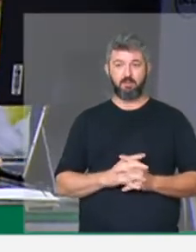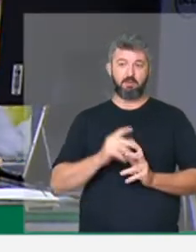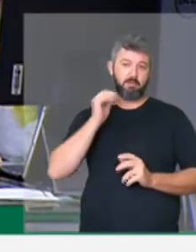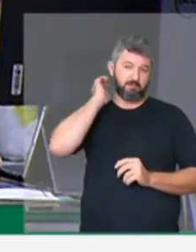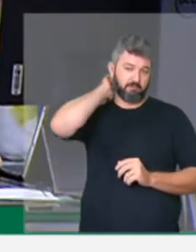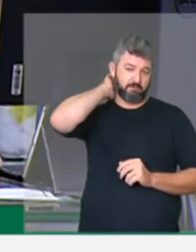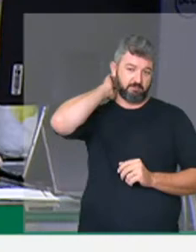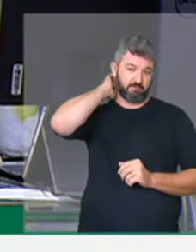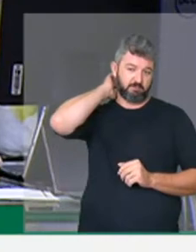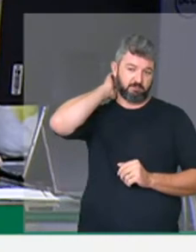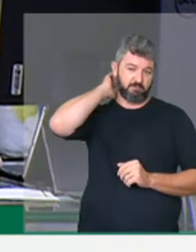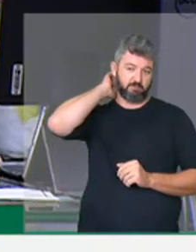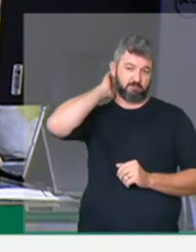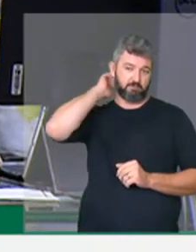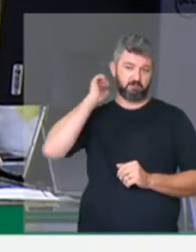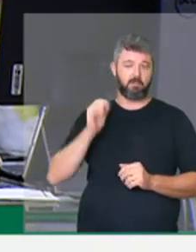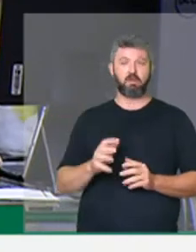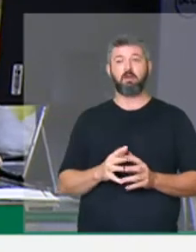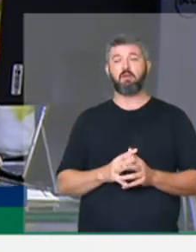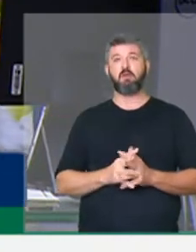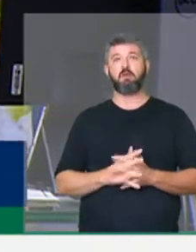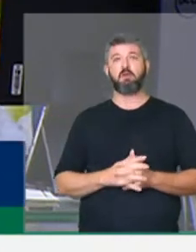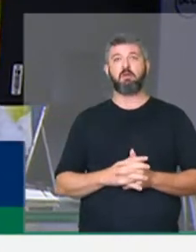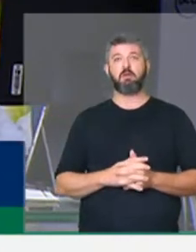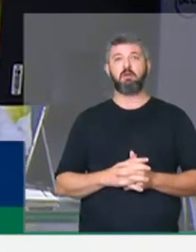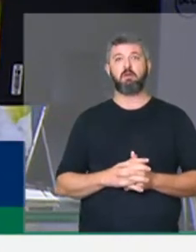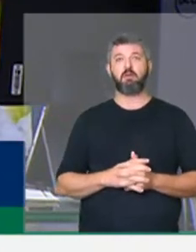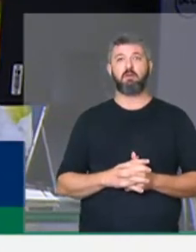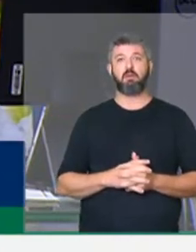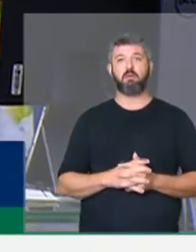LIDERANÇA. -- [PRESIDENTE]: DAQUI A POUCO O TEMPO DE VOSSA EXCELÊ